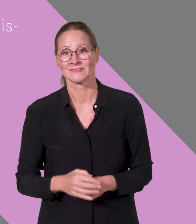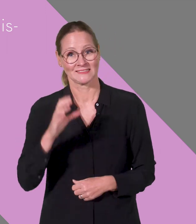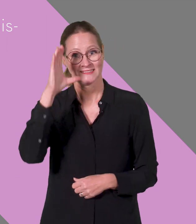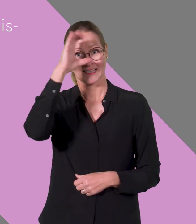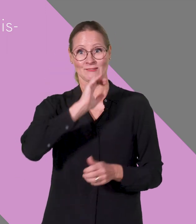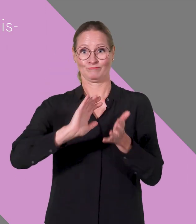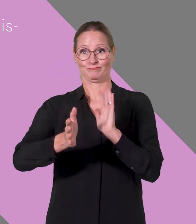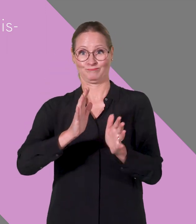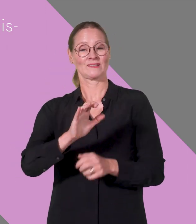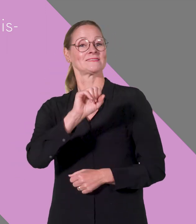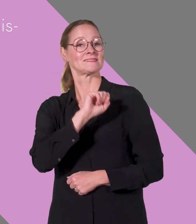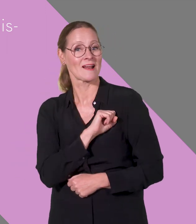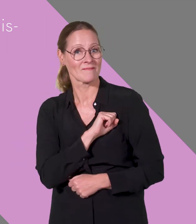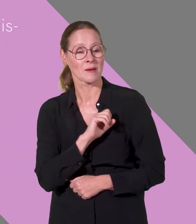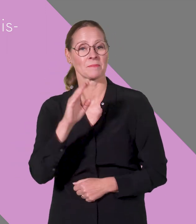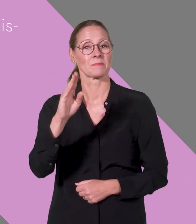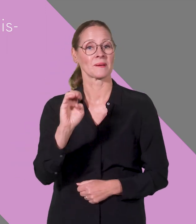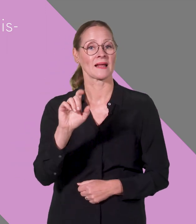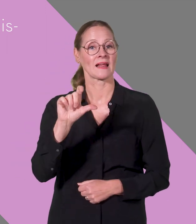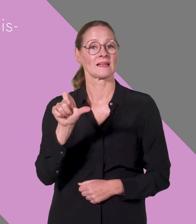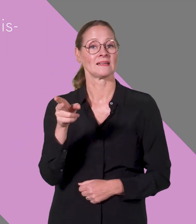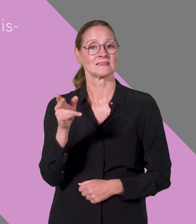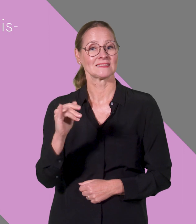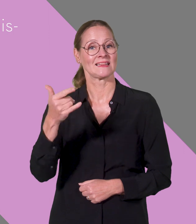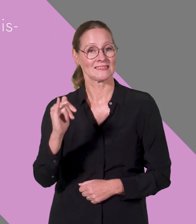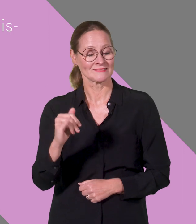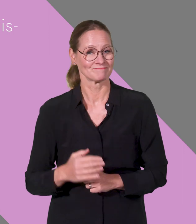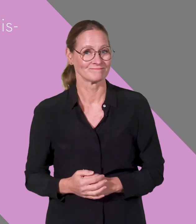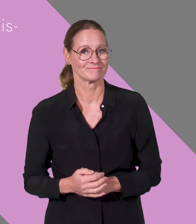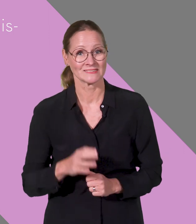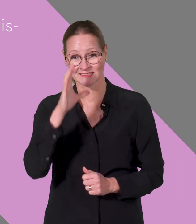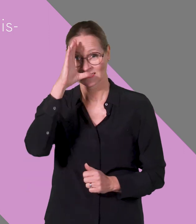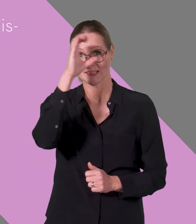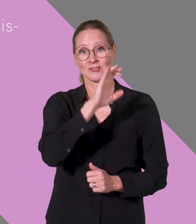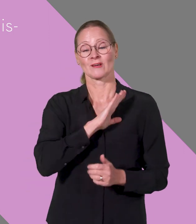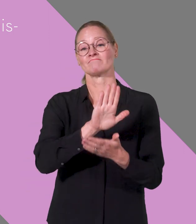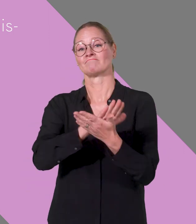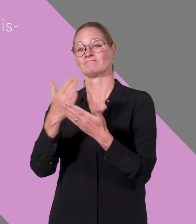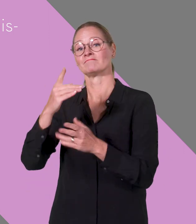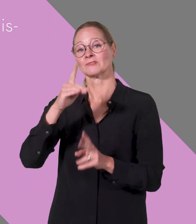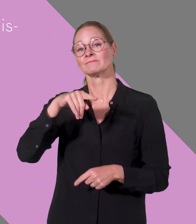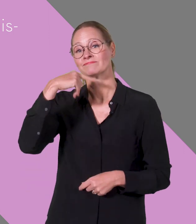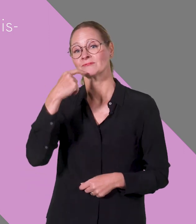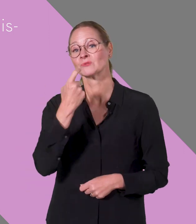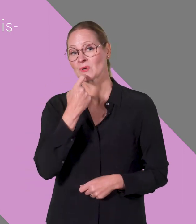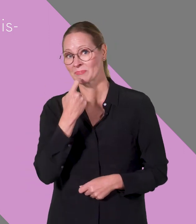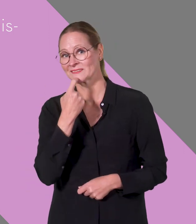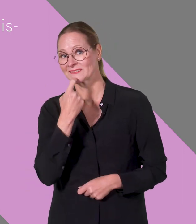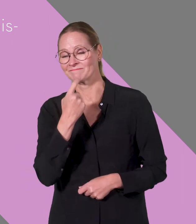Sadut viittoo Silva Belghiti, ja sadut on käännetty sekä puhuttu suomeksi.